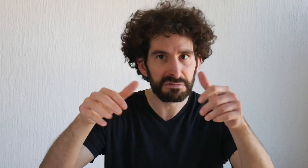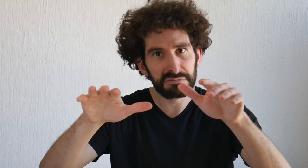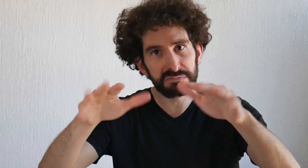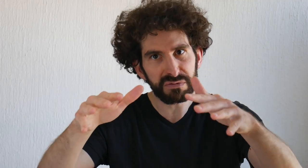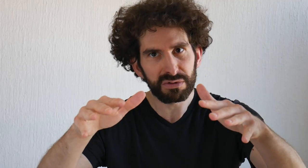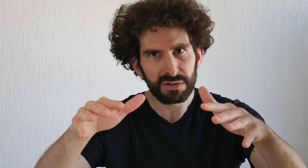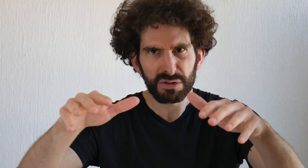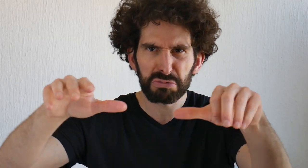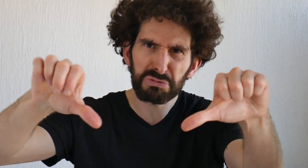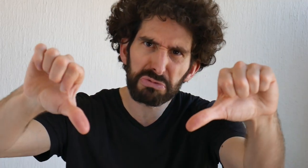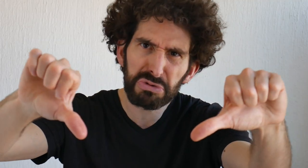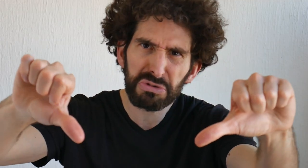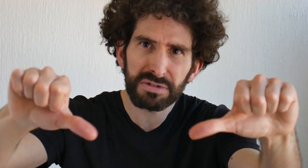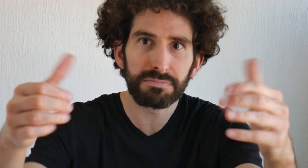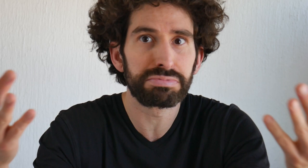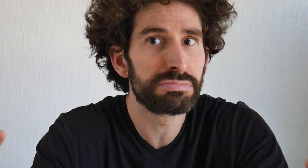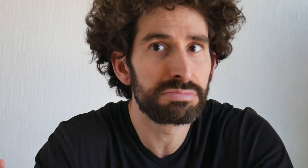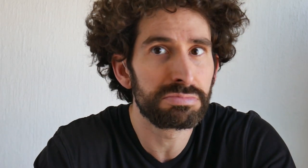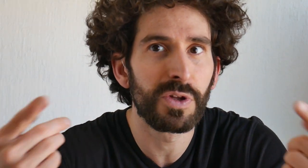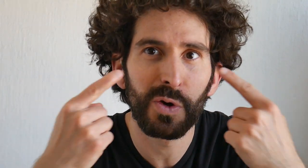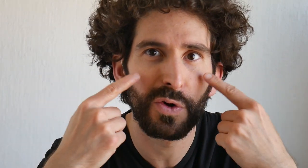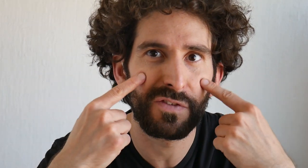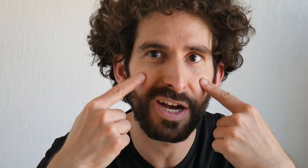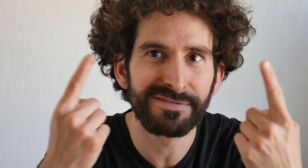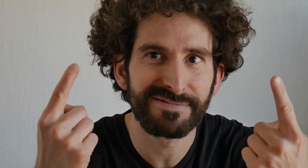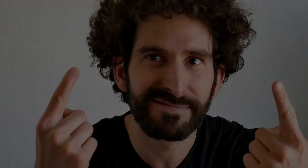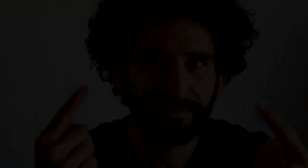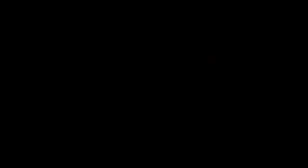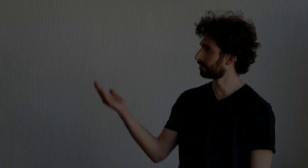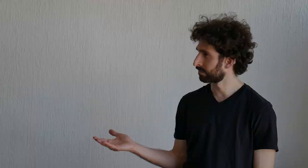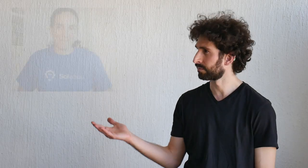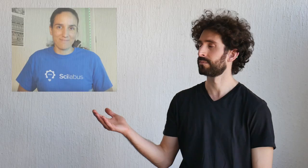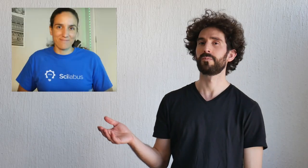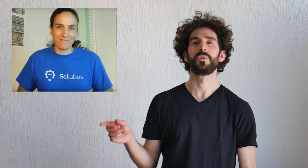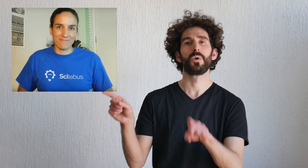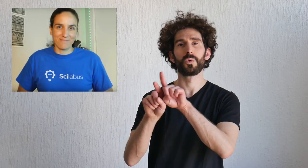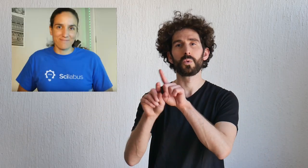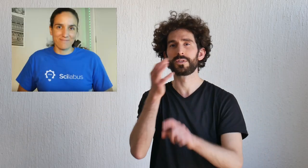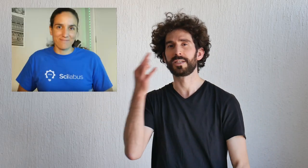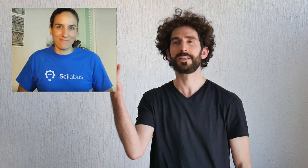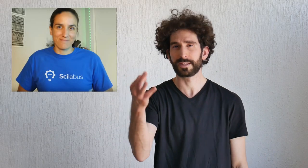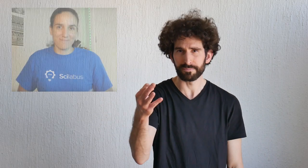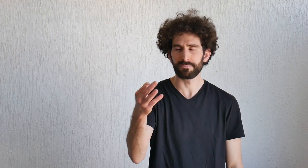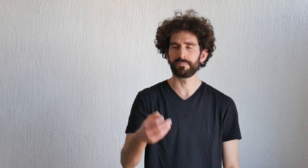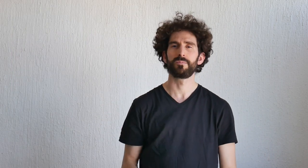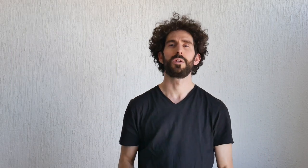moyen, ou nul. On verra. Viviane dit aussi